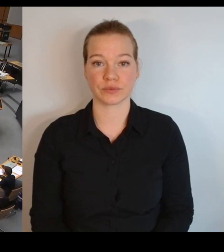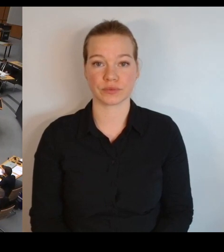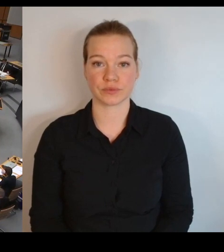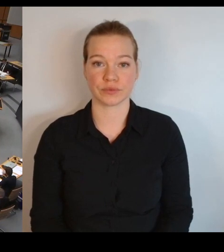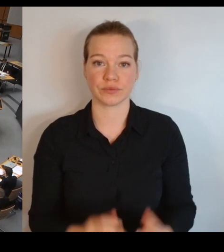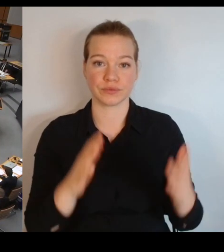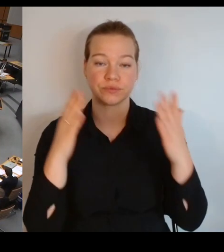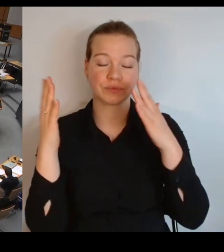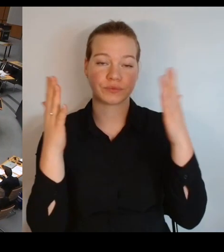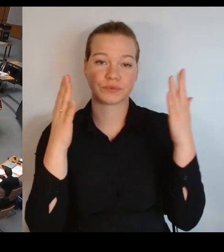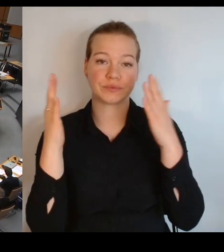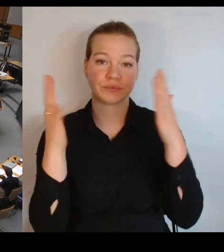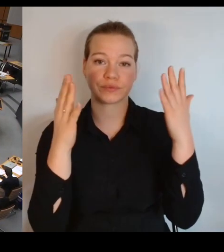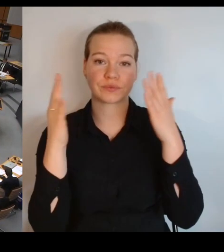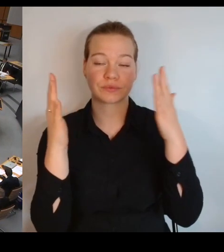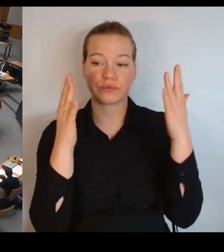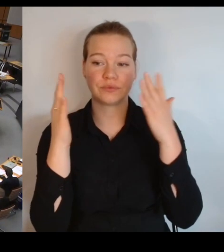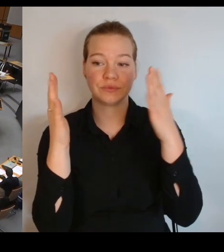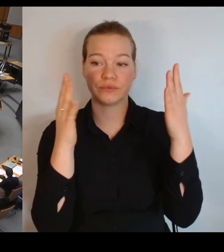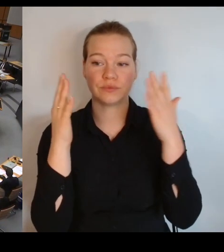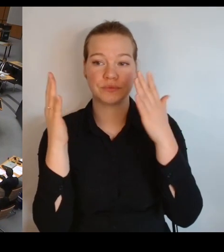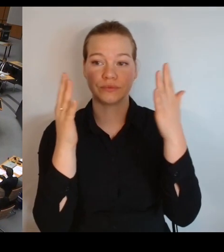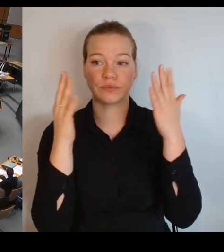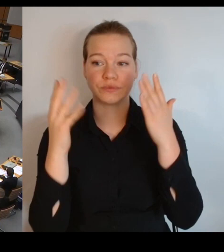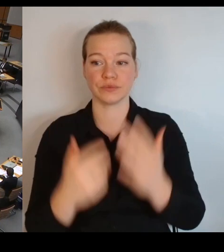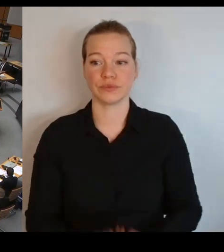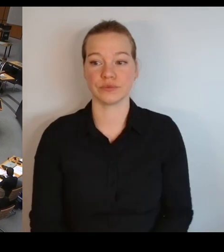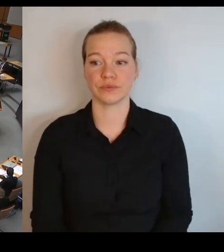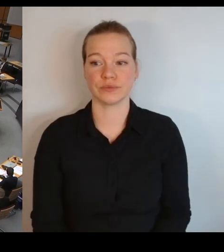Vielen Dank. Und für die Fraktion Die Linke spricht nun die Kollegin Breitenbach.